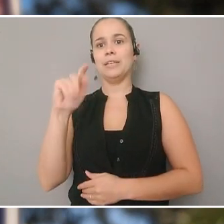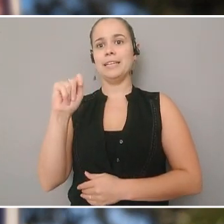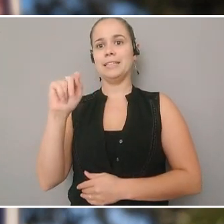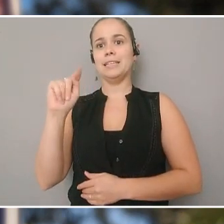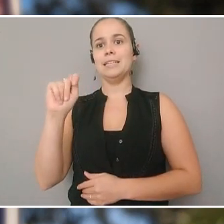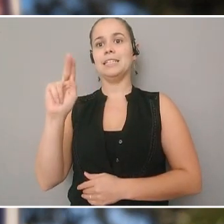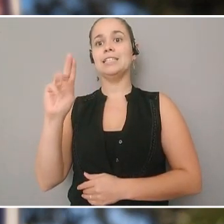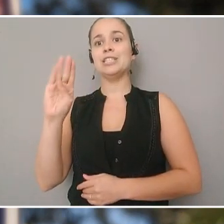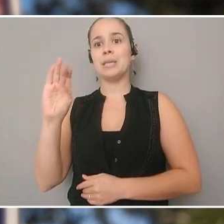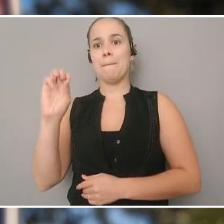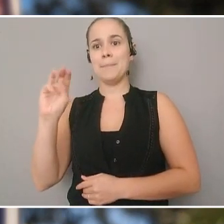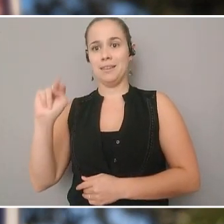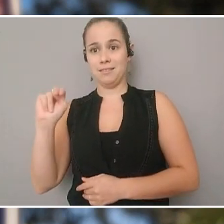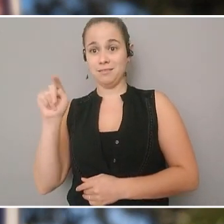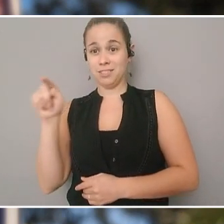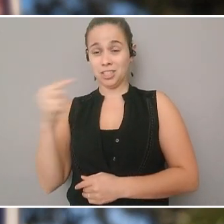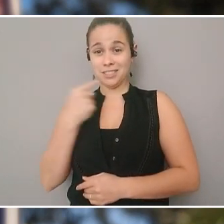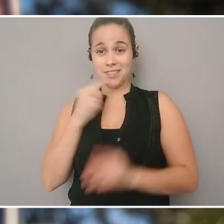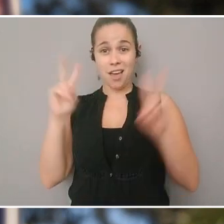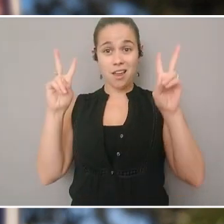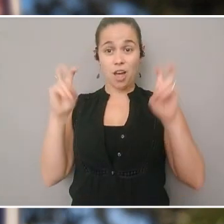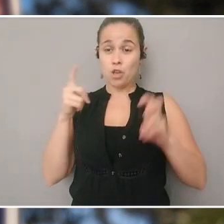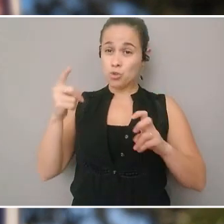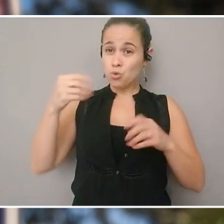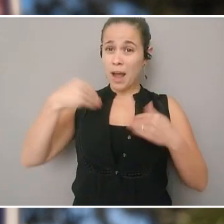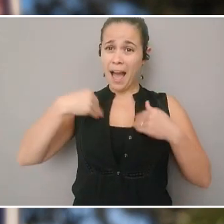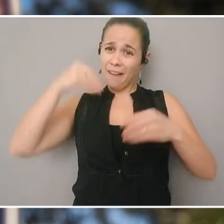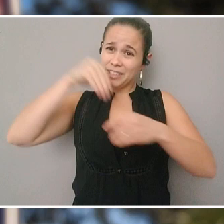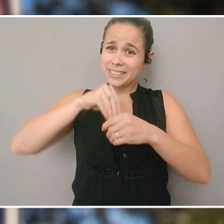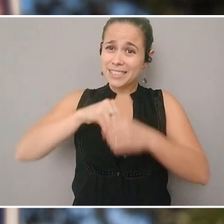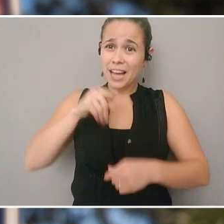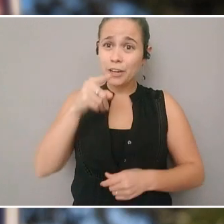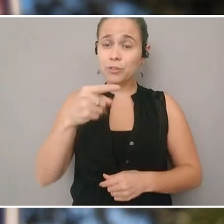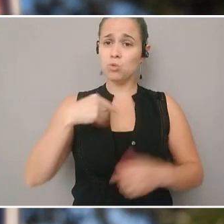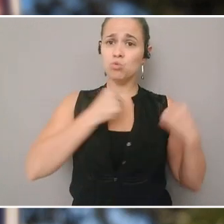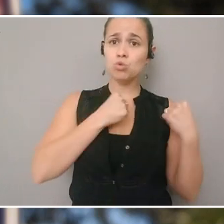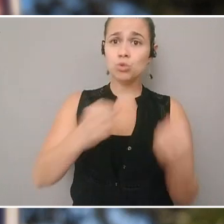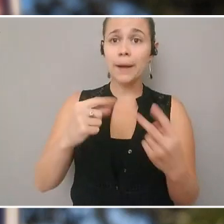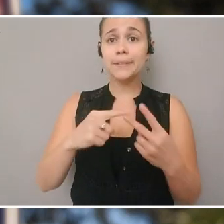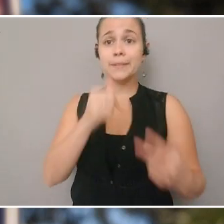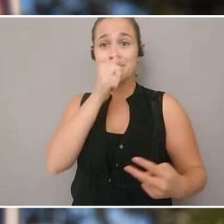tien dentro de ustedes la fuerza, la